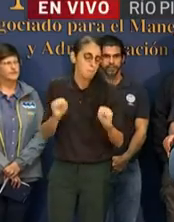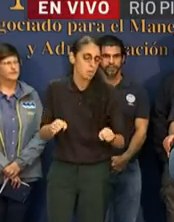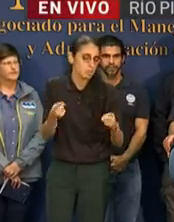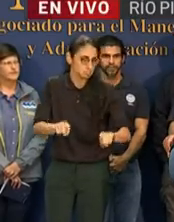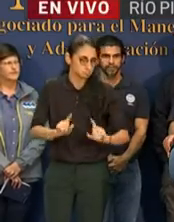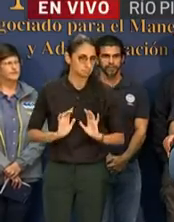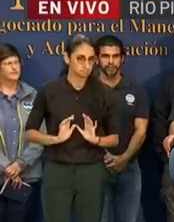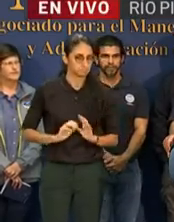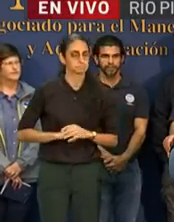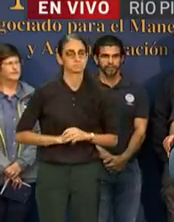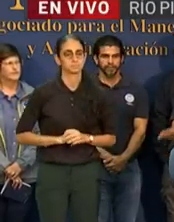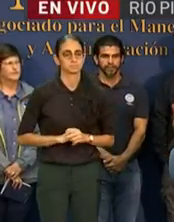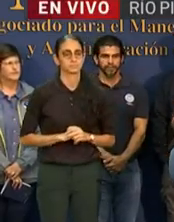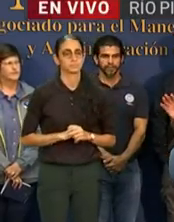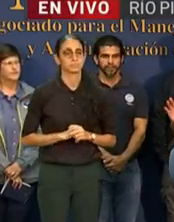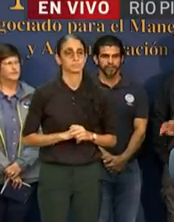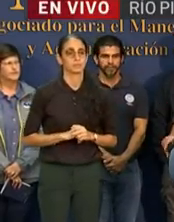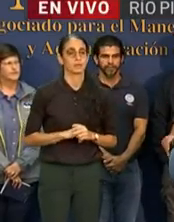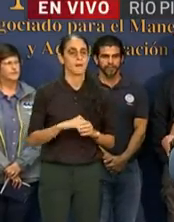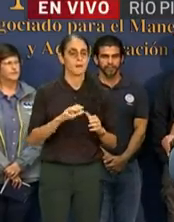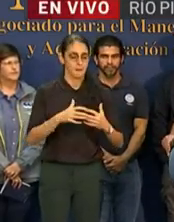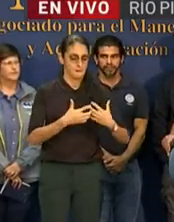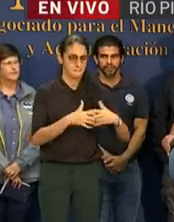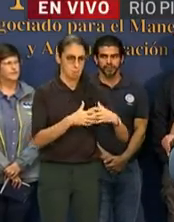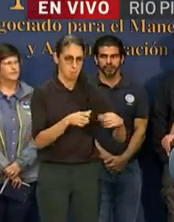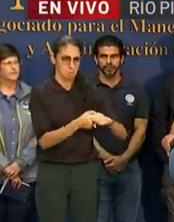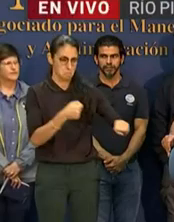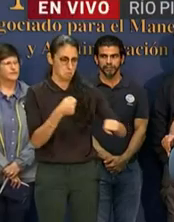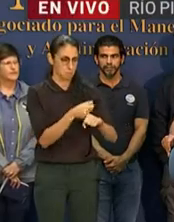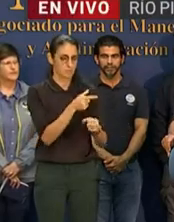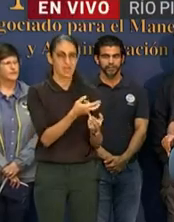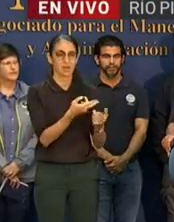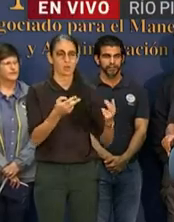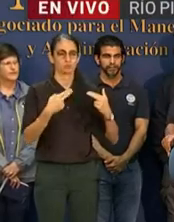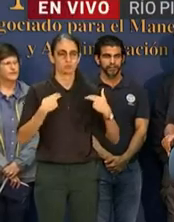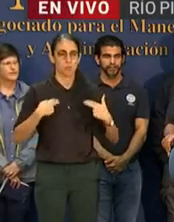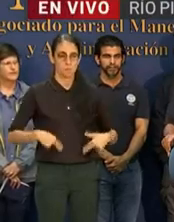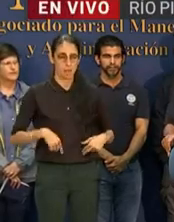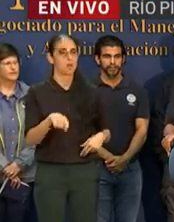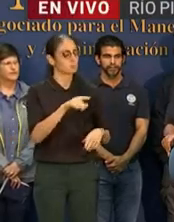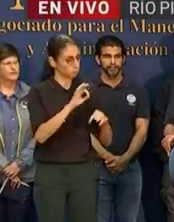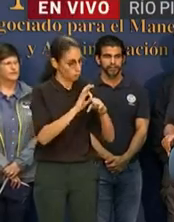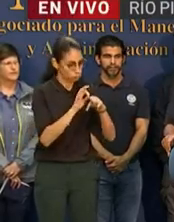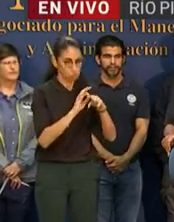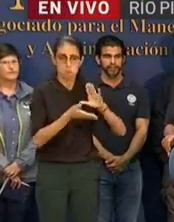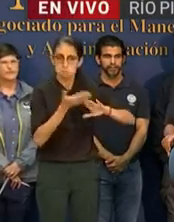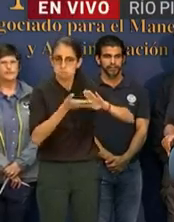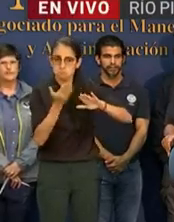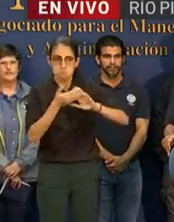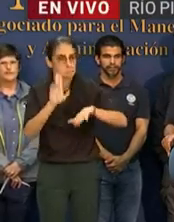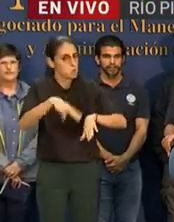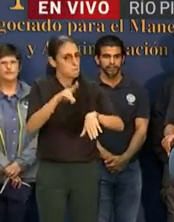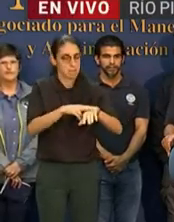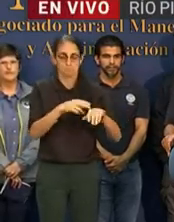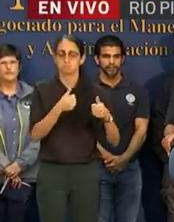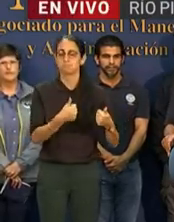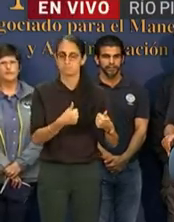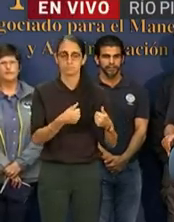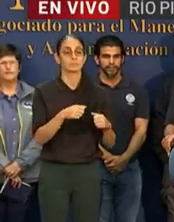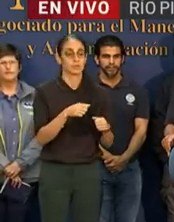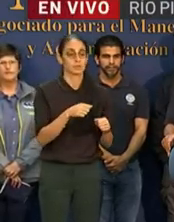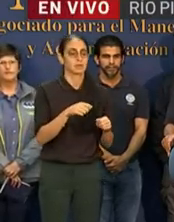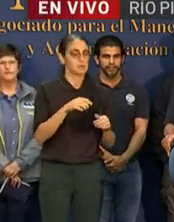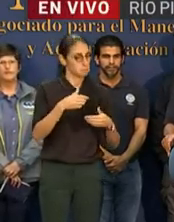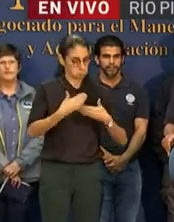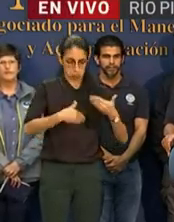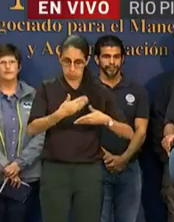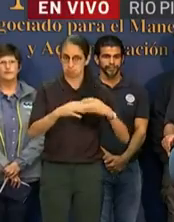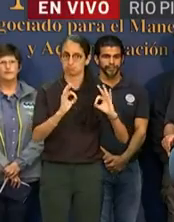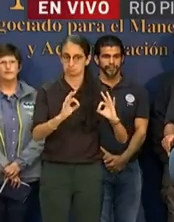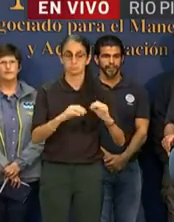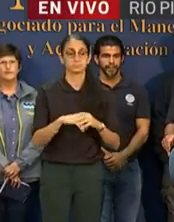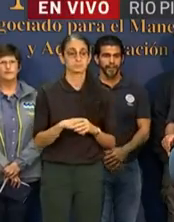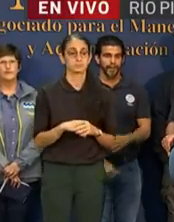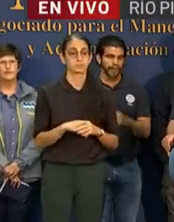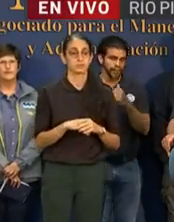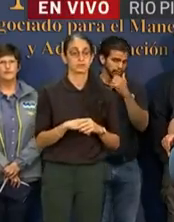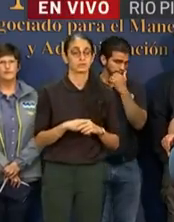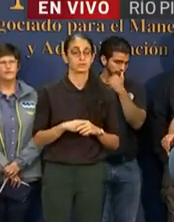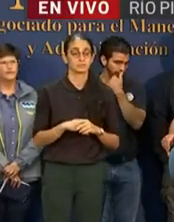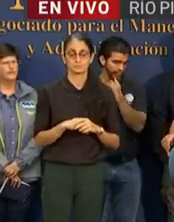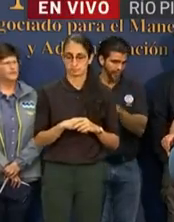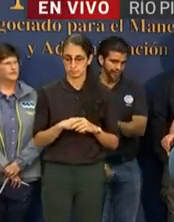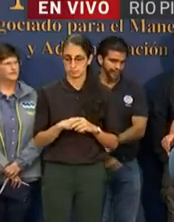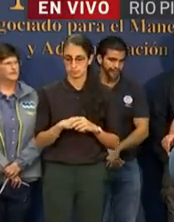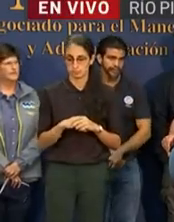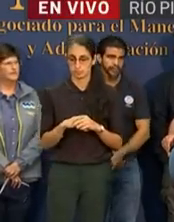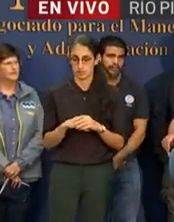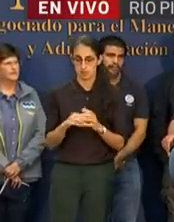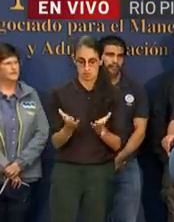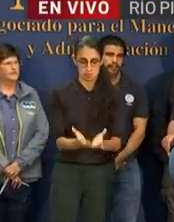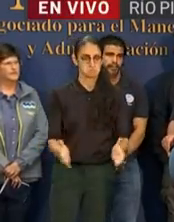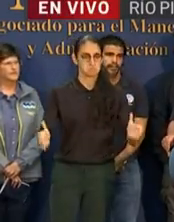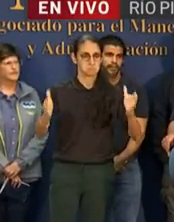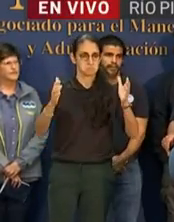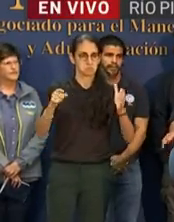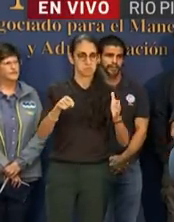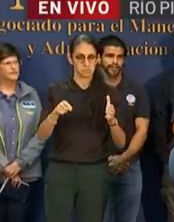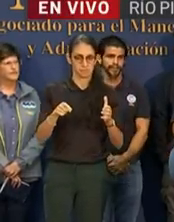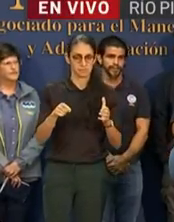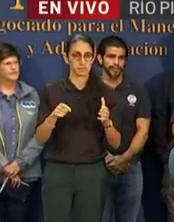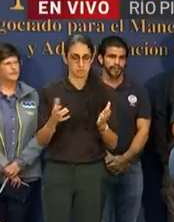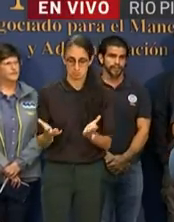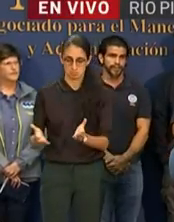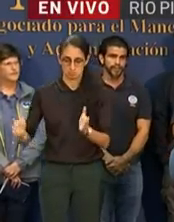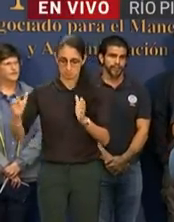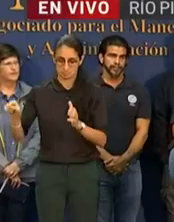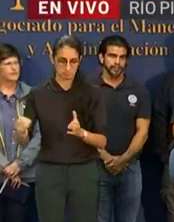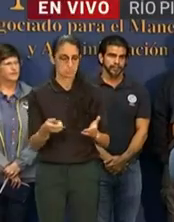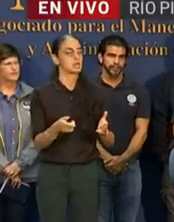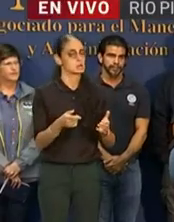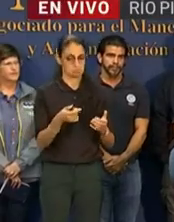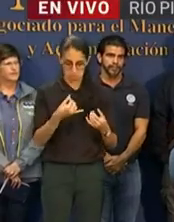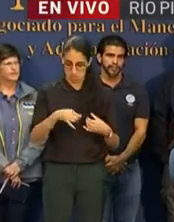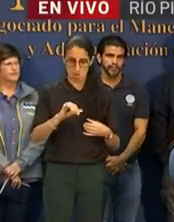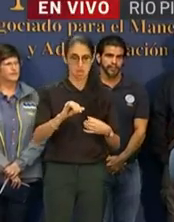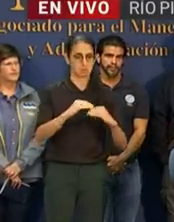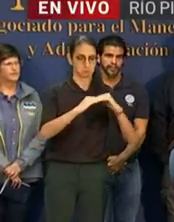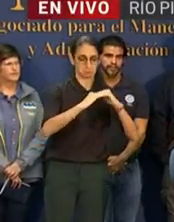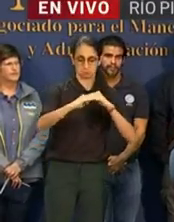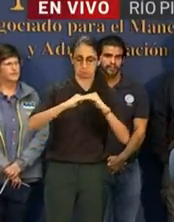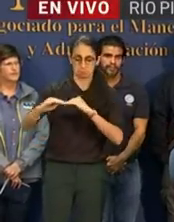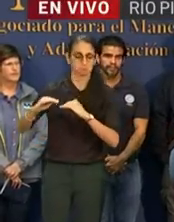ASUNTOS RELACIONADOS AL